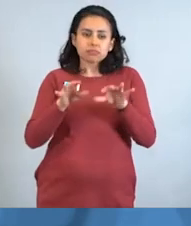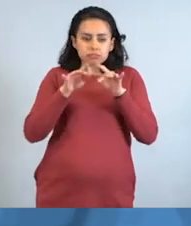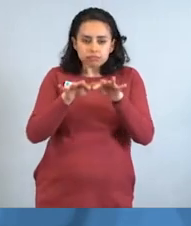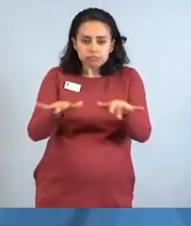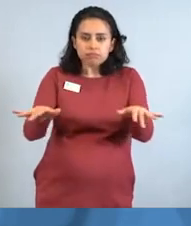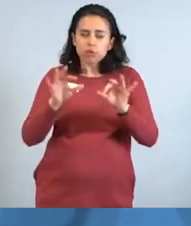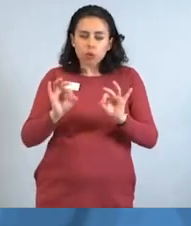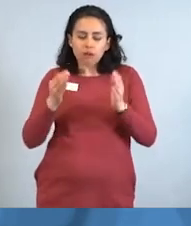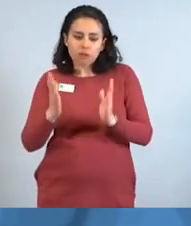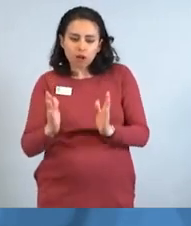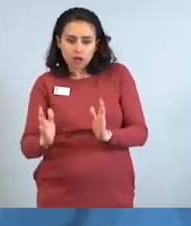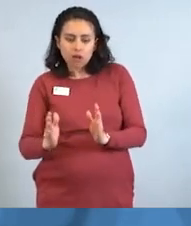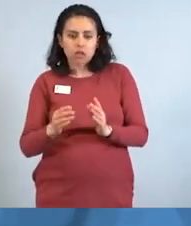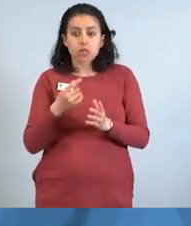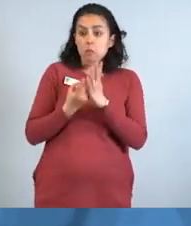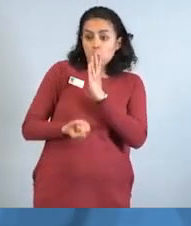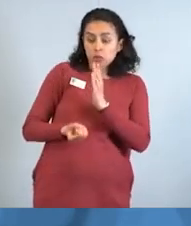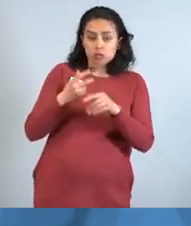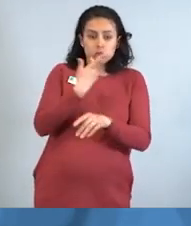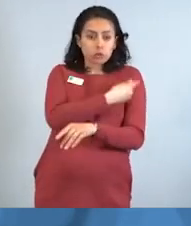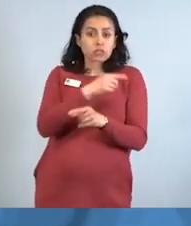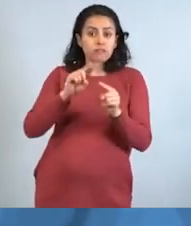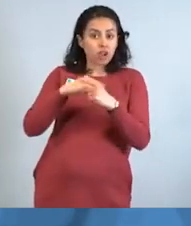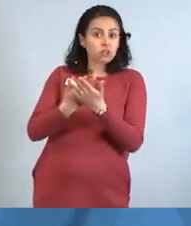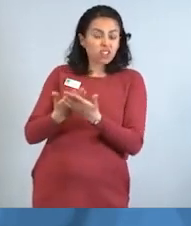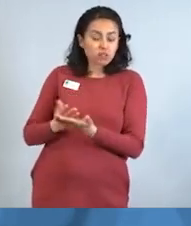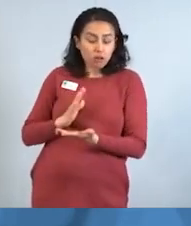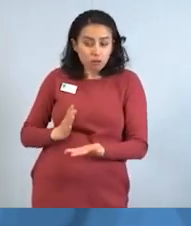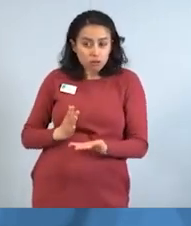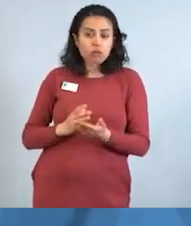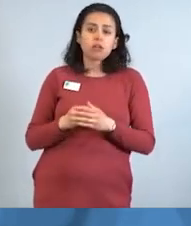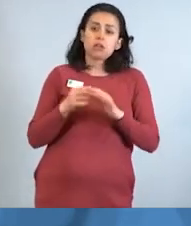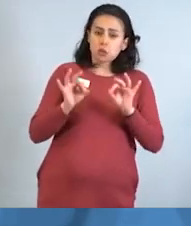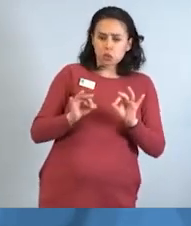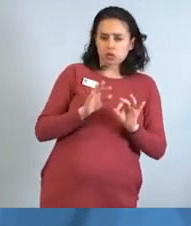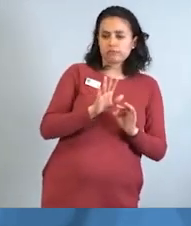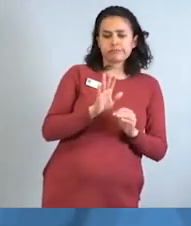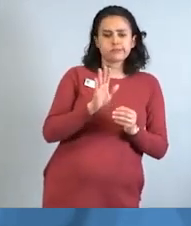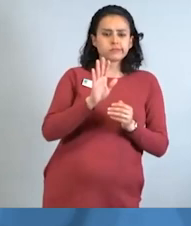ja miten kukin maa ymmärtää, mikä biologinen mekanismi tässä on takana.